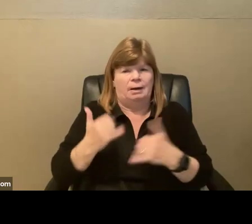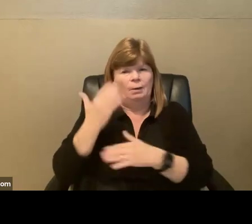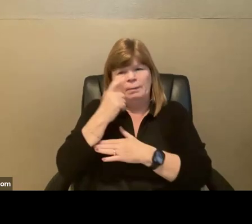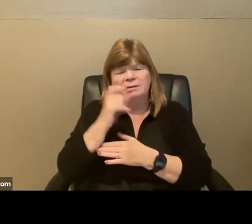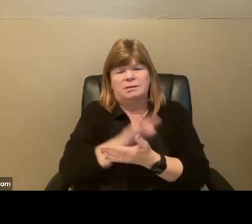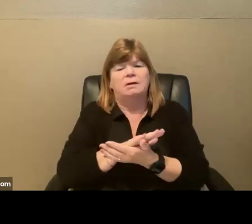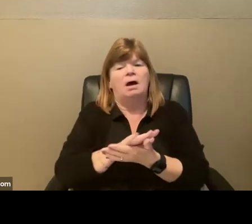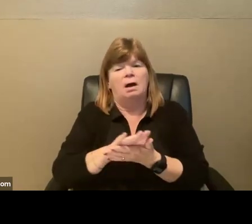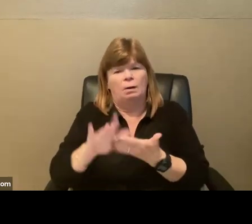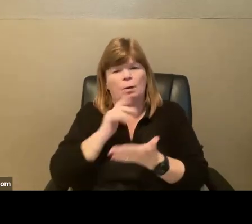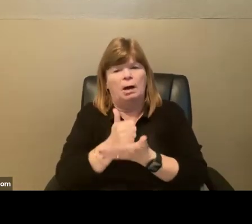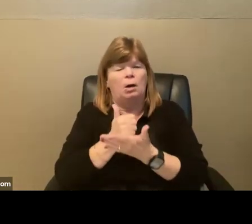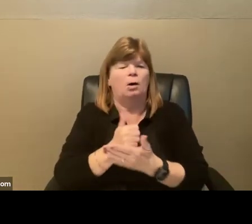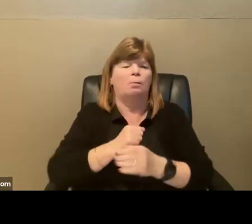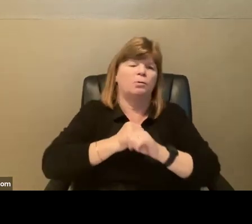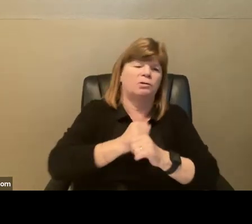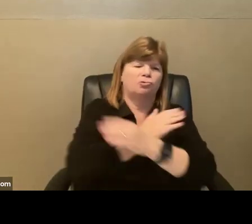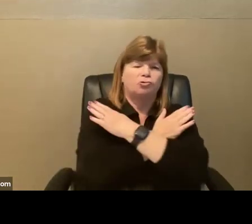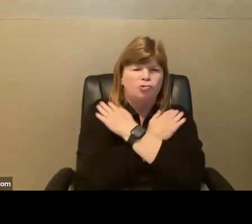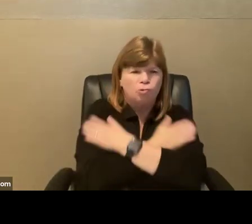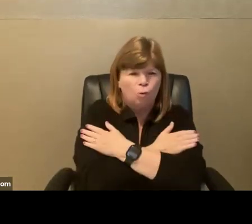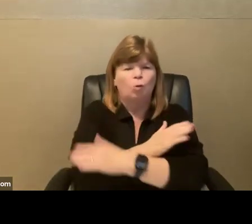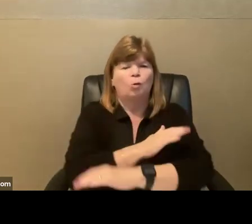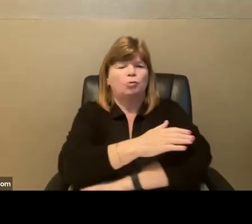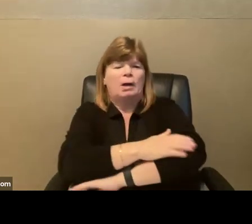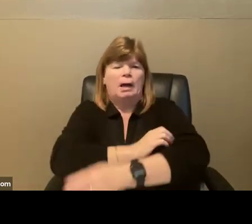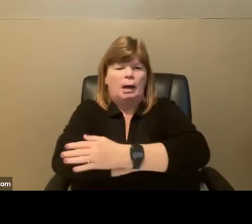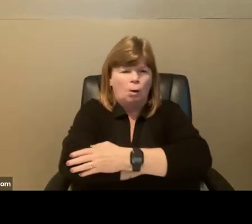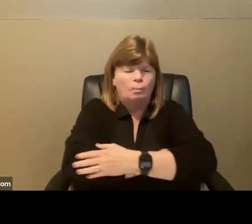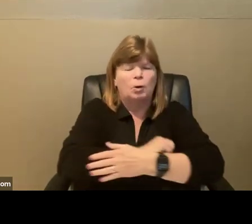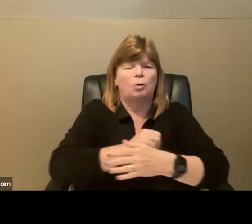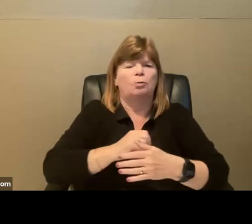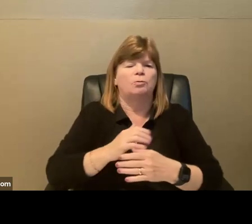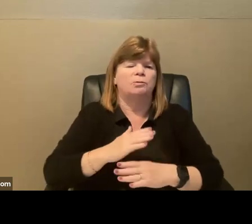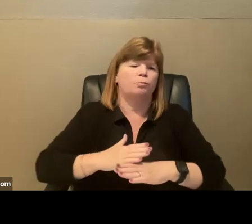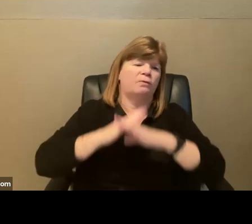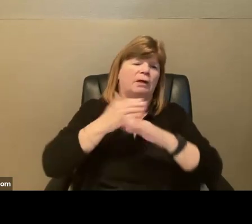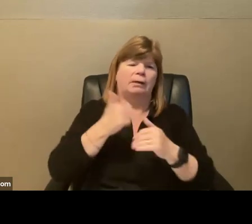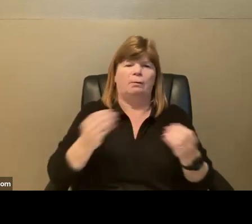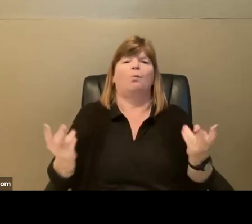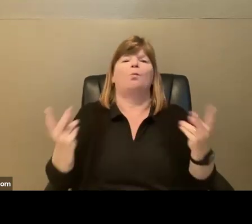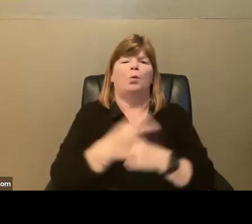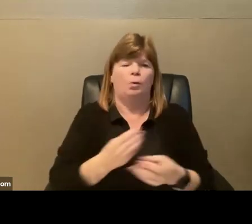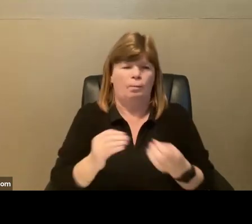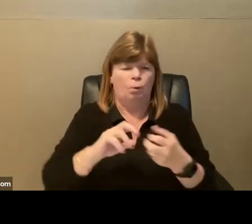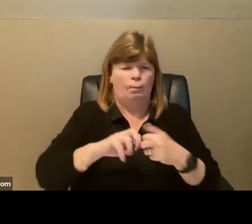Ayudarán a proteger tus hombros y tus codos, ayudarán a prevenir más problemas en tus muñecas a medida que envejeces.